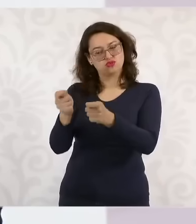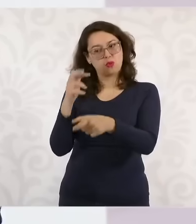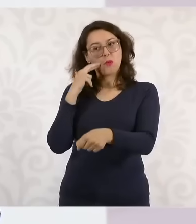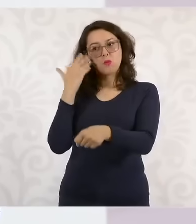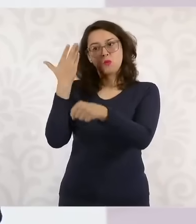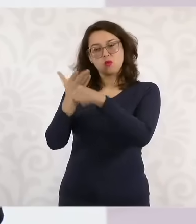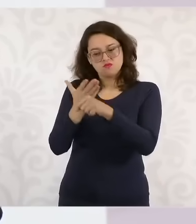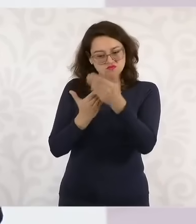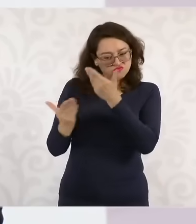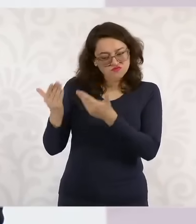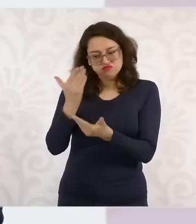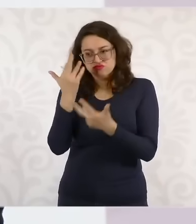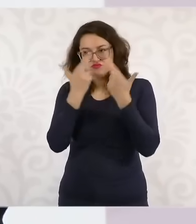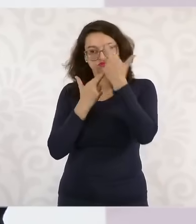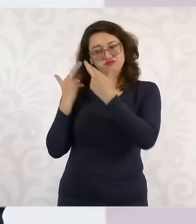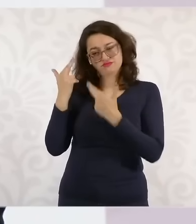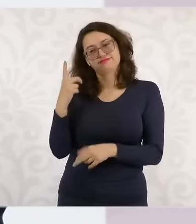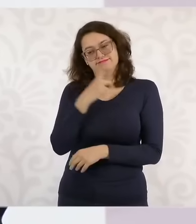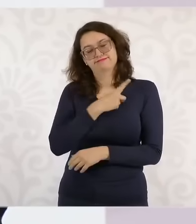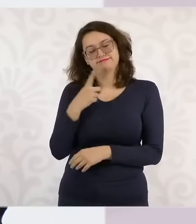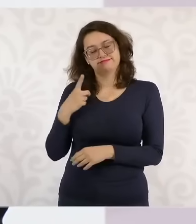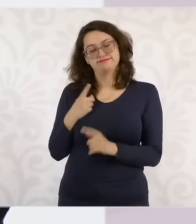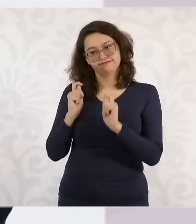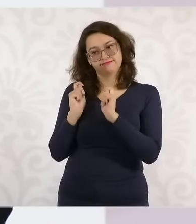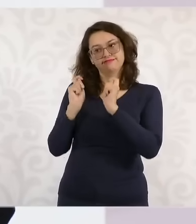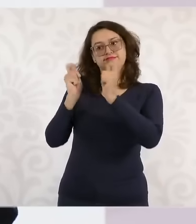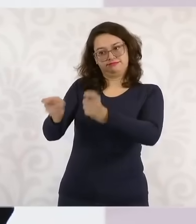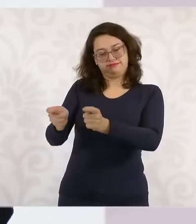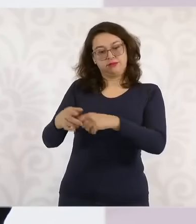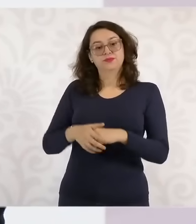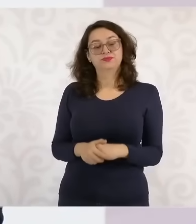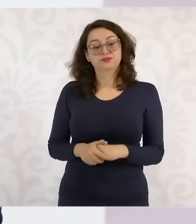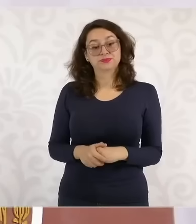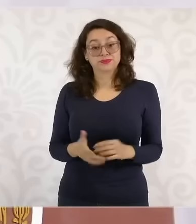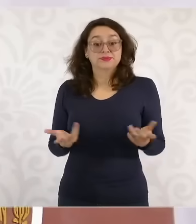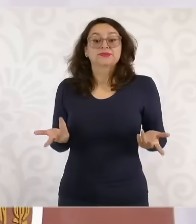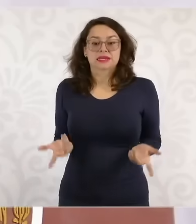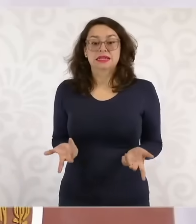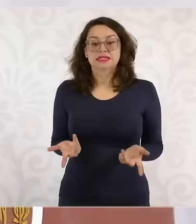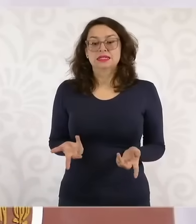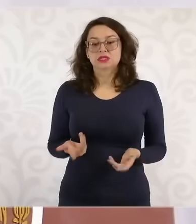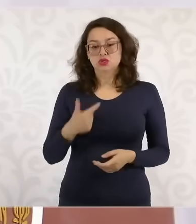y los estudios correspondientes, porque entiendo porque hemos estado un buen tiempo en la Ciudad